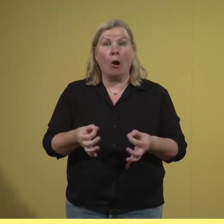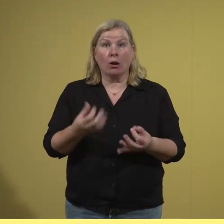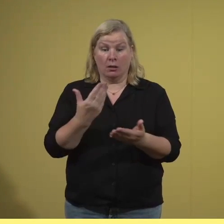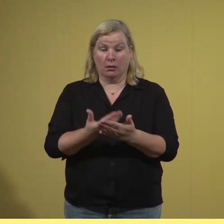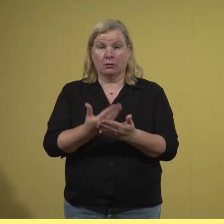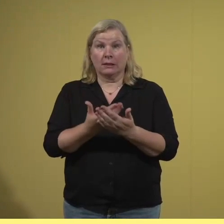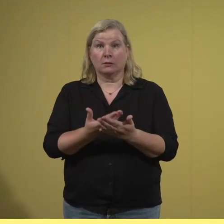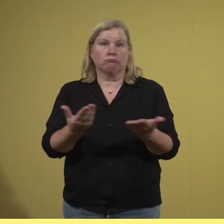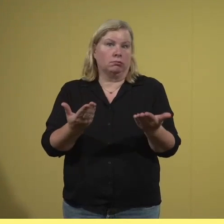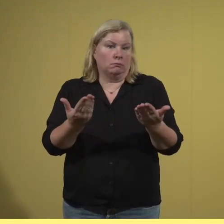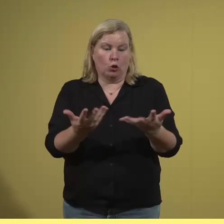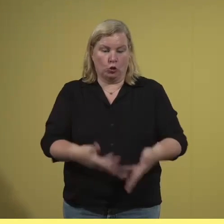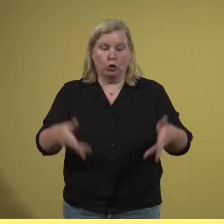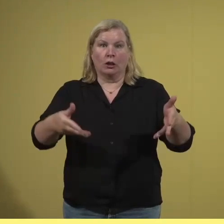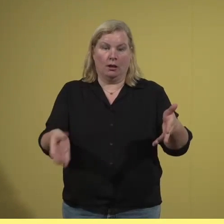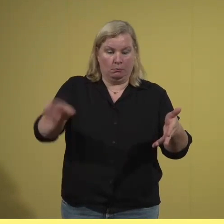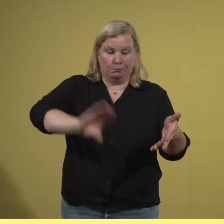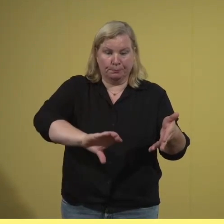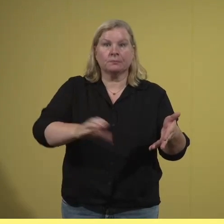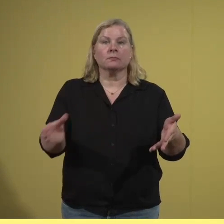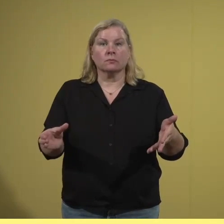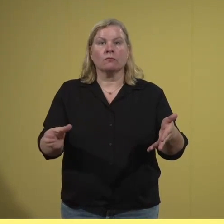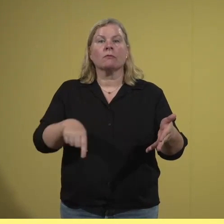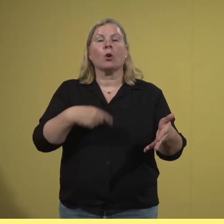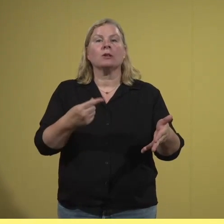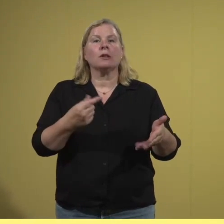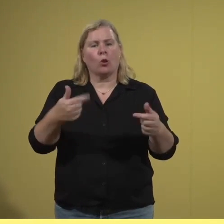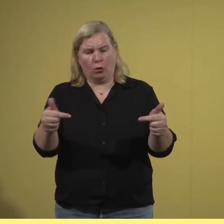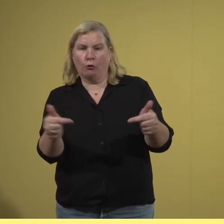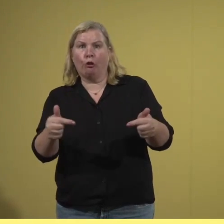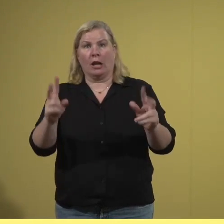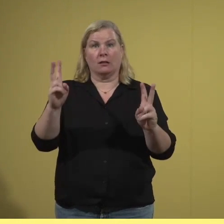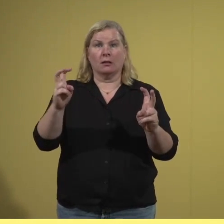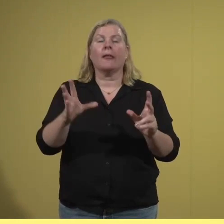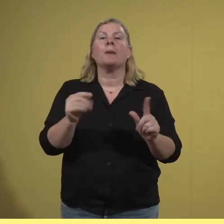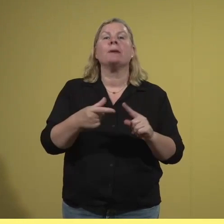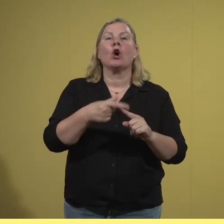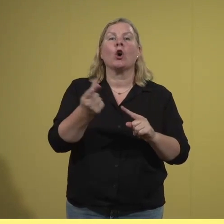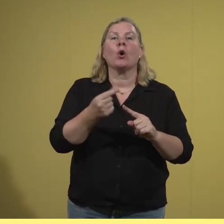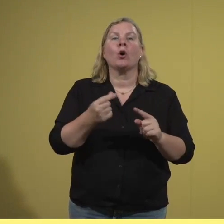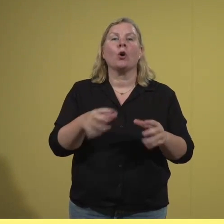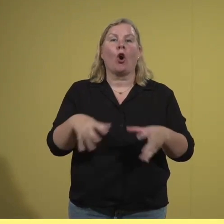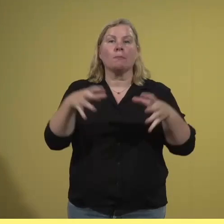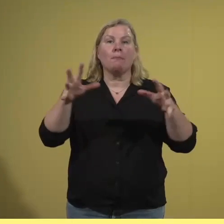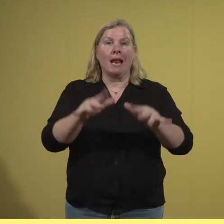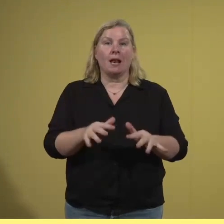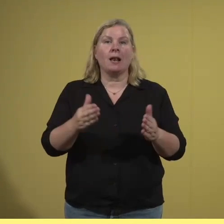gebe ich diese Menge in eine Plastik- oder Edelstahlschale. Dann füttere ich ihn mit Roggenmehl und lauwarmen Wasser